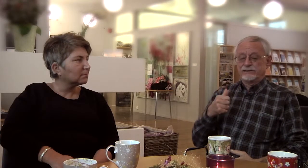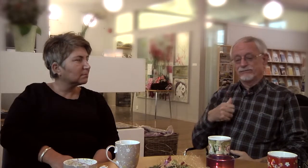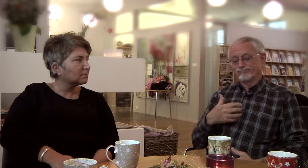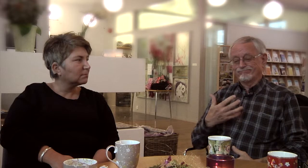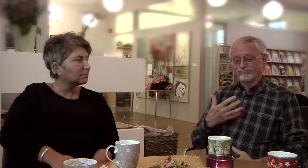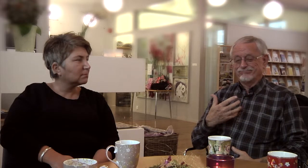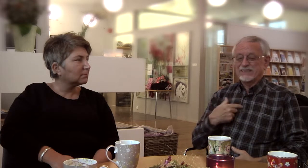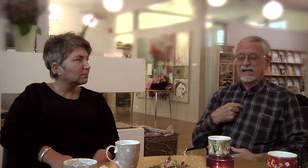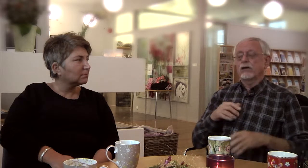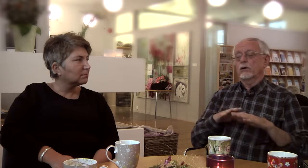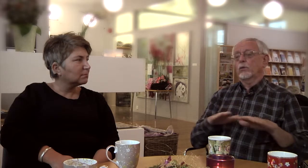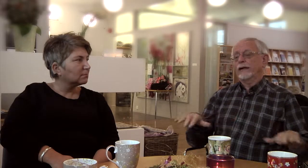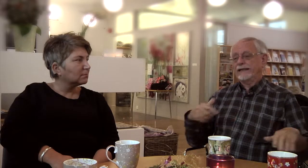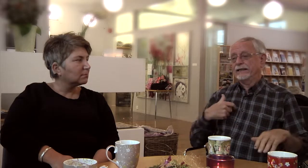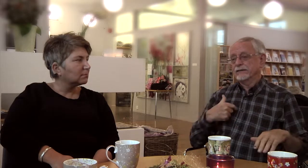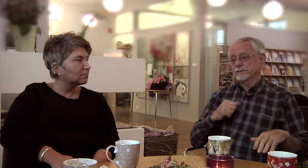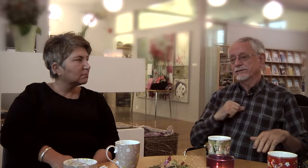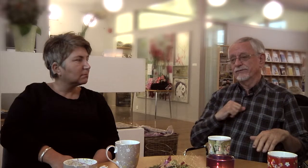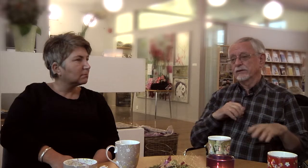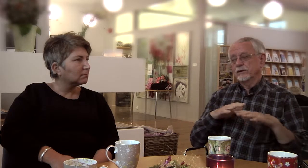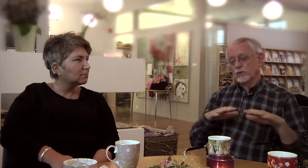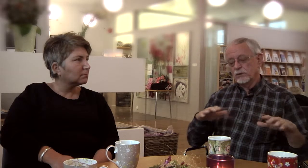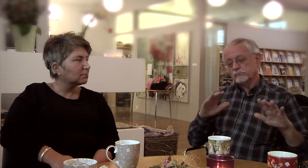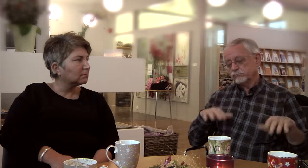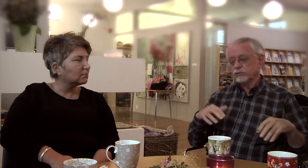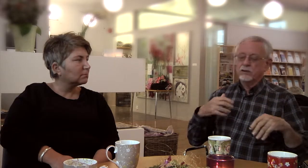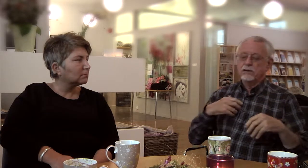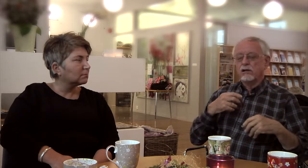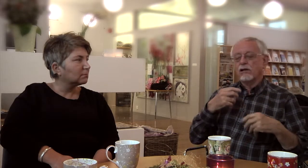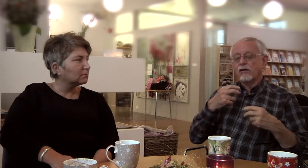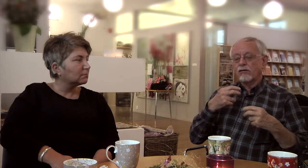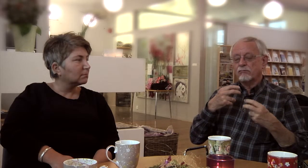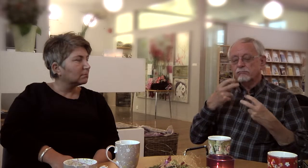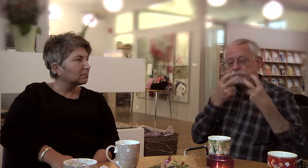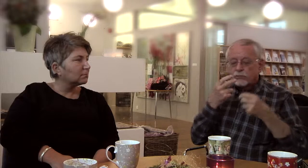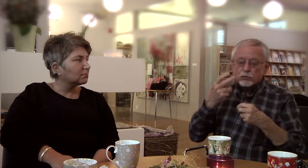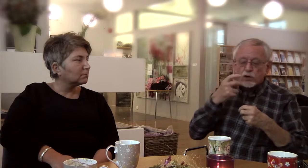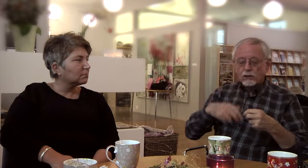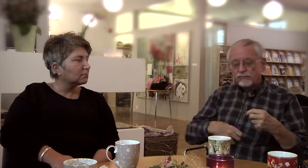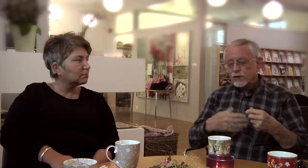Hva som er viktig når man får kreftdiagnose? Selv var jeg veldig rolig da jeg fikk diagnosen.